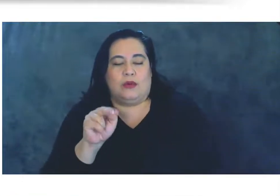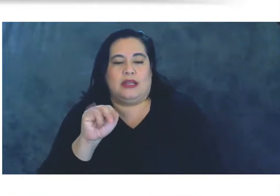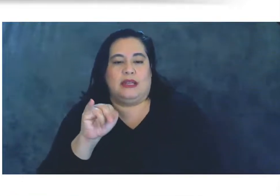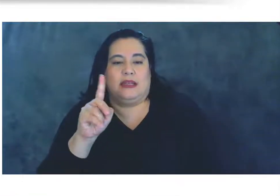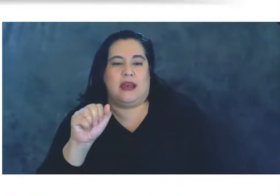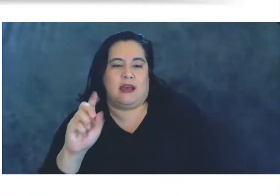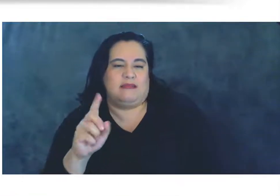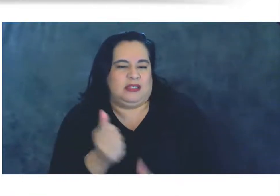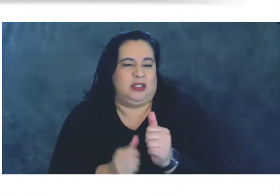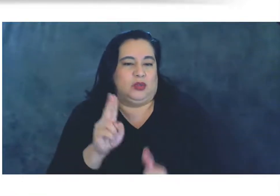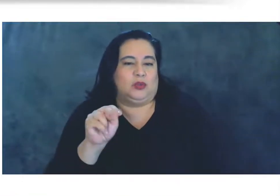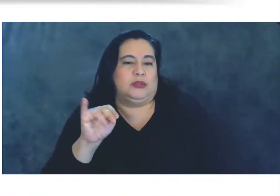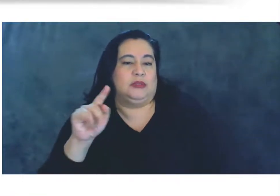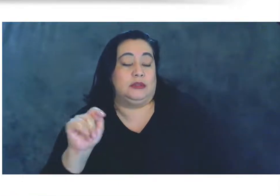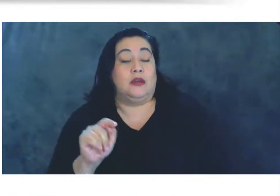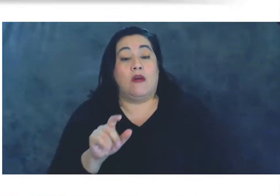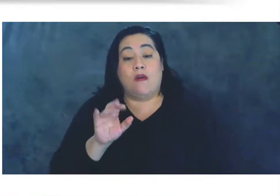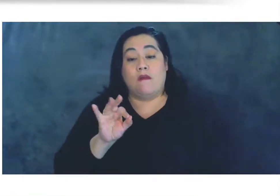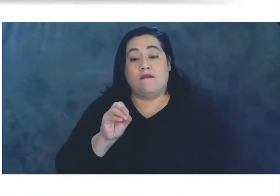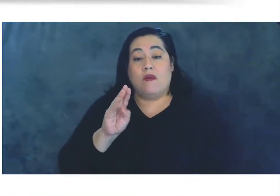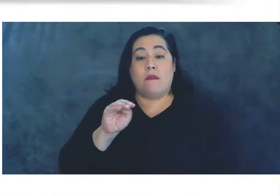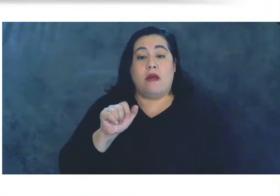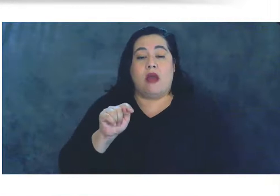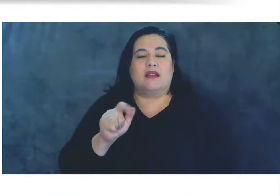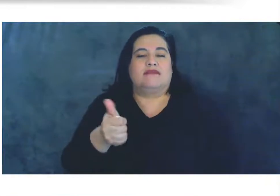El formato es a su propio ritmo y permite que un ...